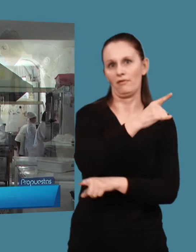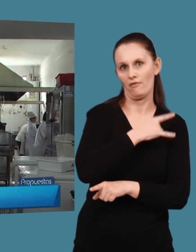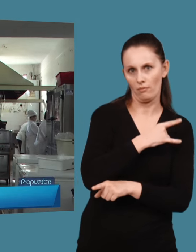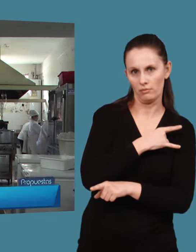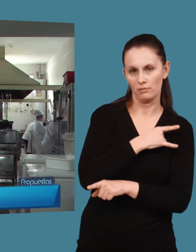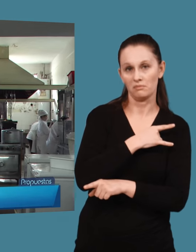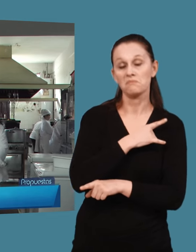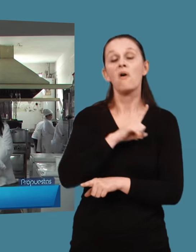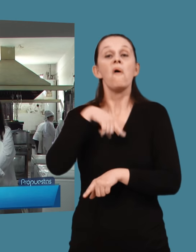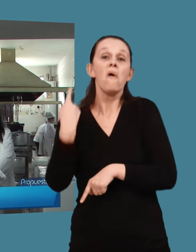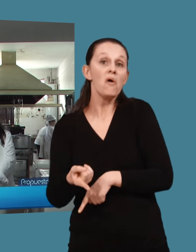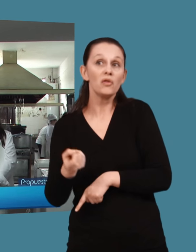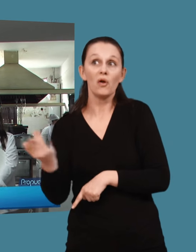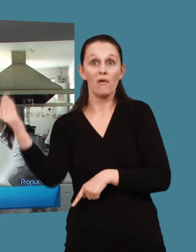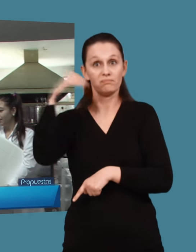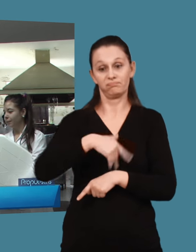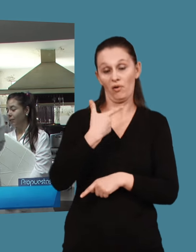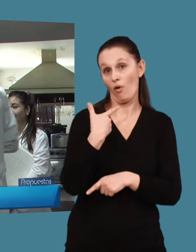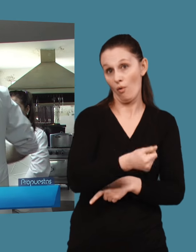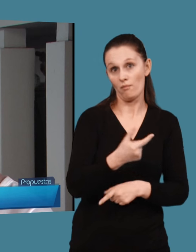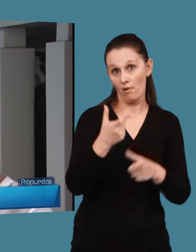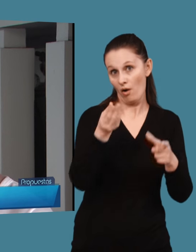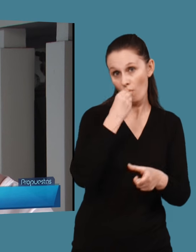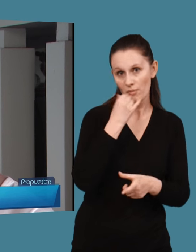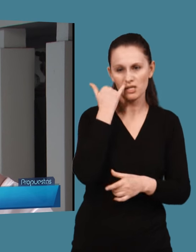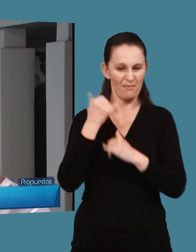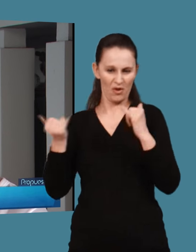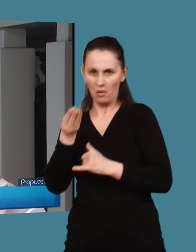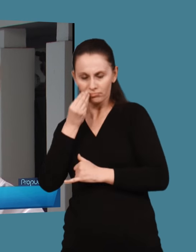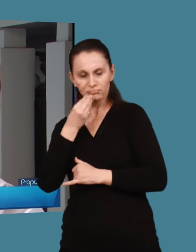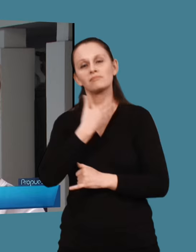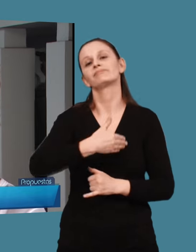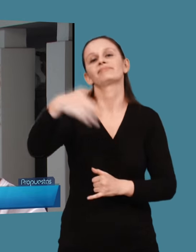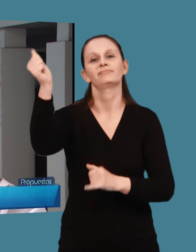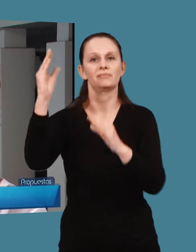Y otros vienen a comprar la vianda porque ya han almorzado, y lo llevan para la noche.